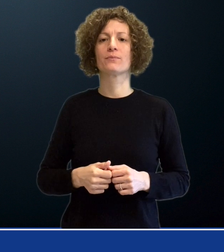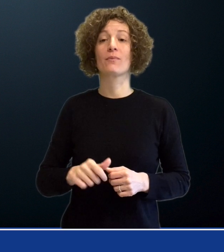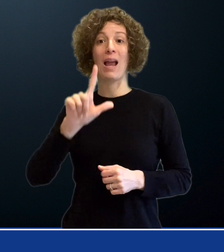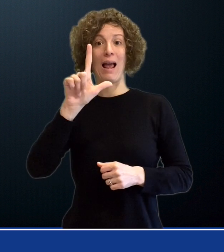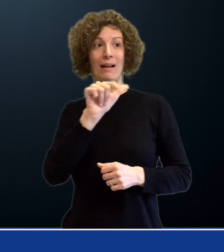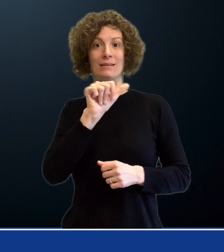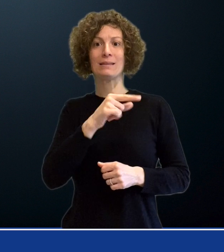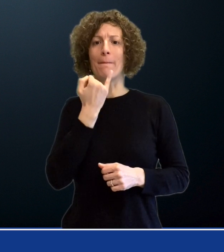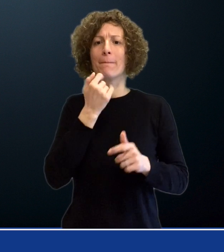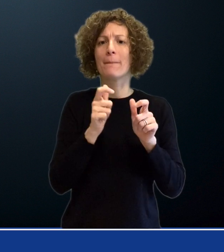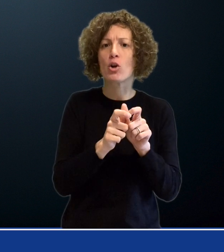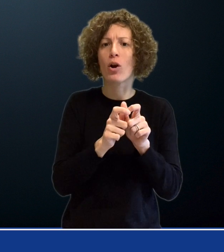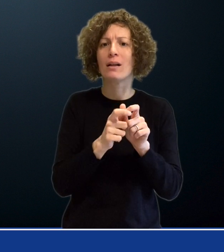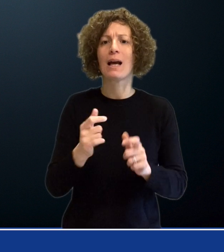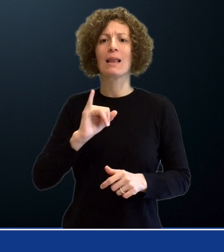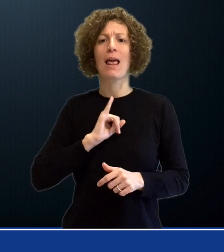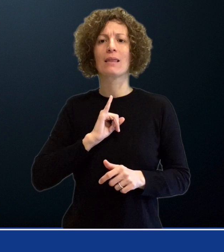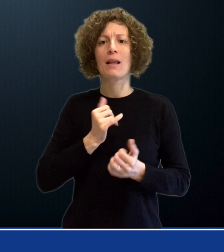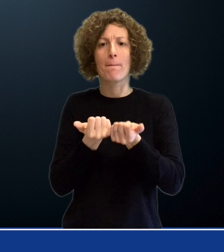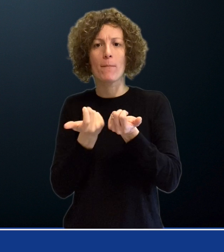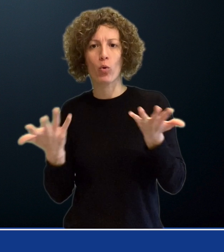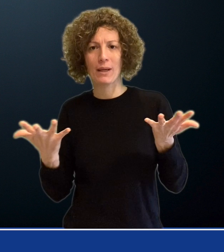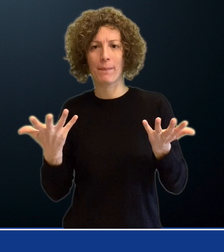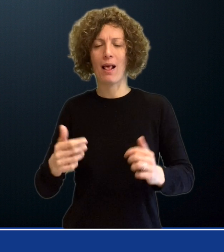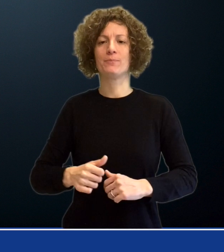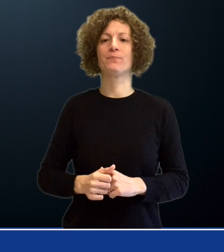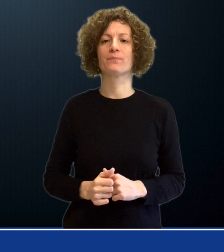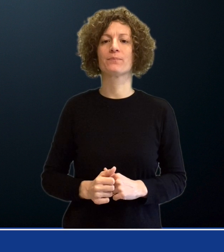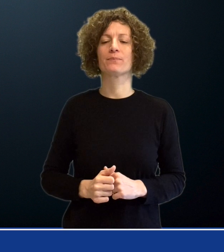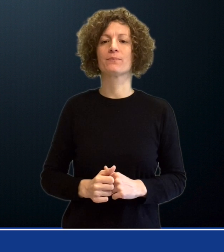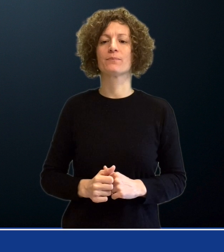LIS, minoranze, identità multiple;